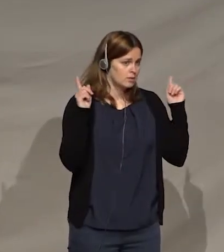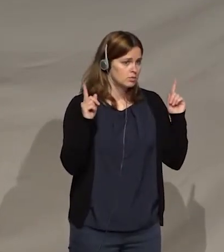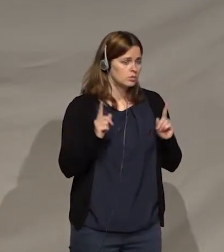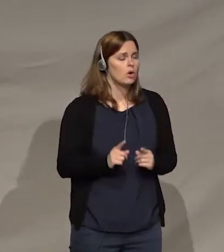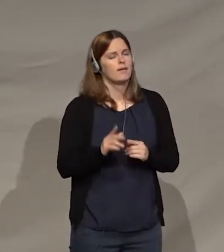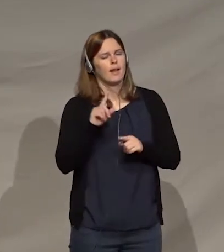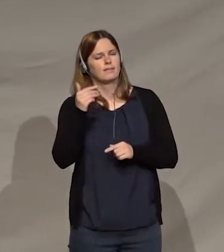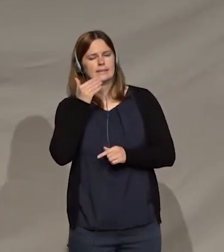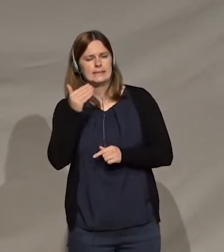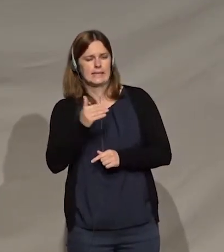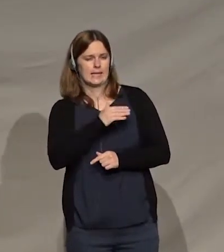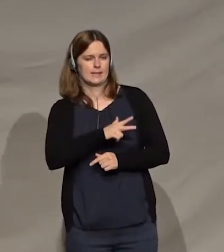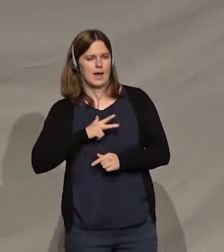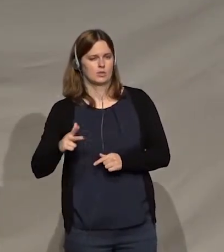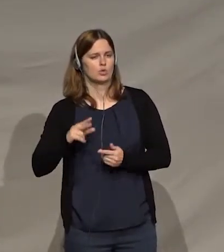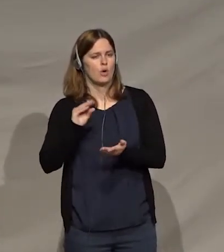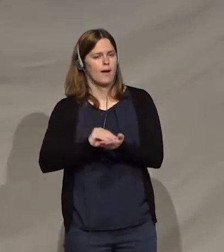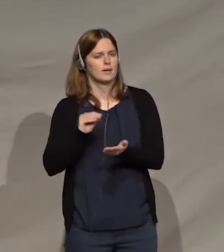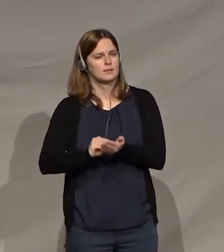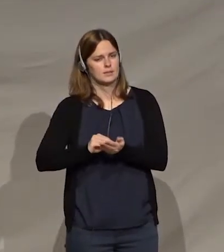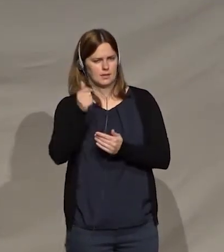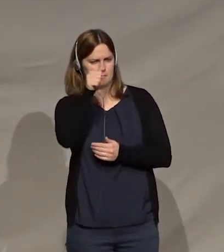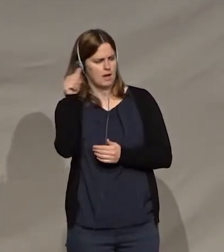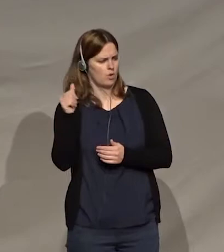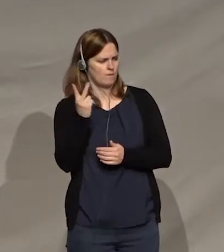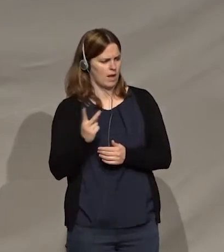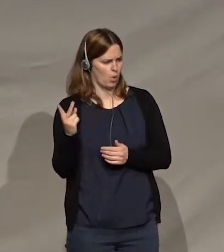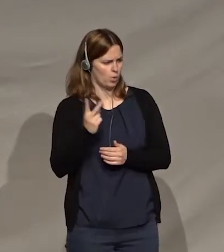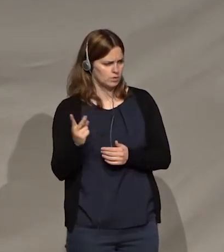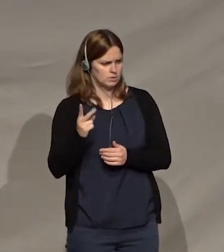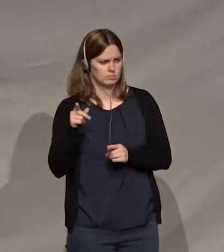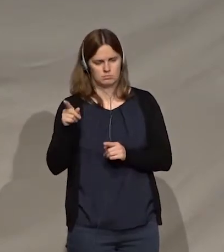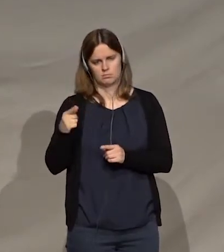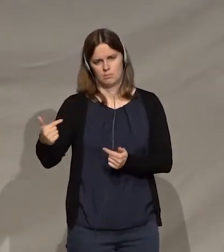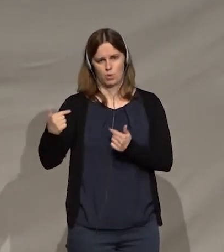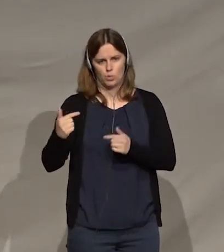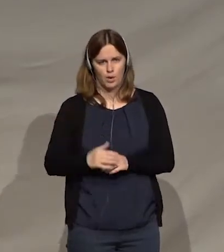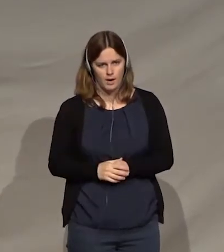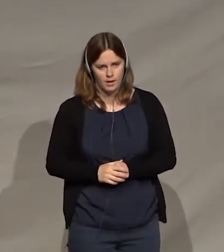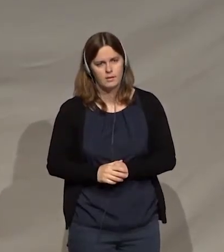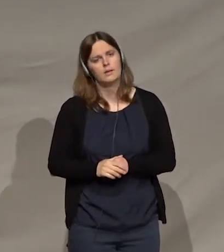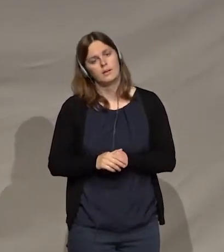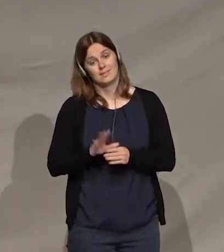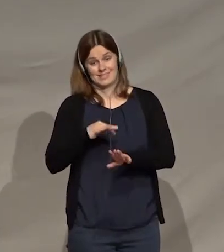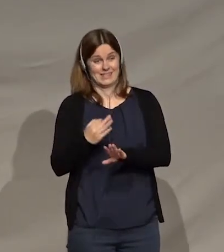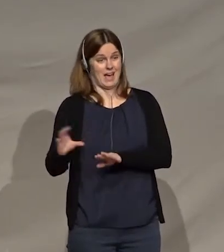Tento projekt následuje podobný projekt, který jsme udělali v Rumunsku, Bulharsku, Maďarku, Polsku, a také v Grónsku,